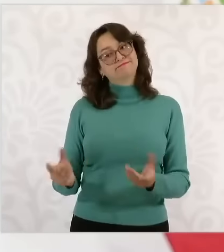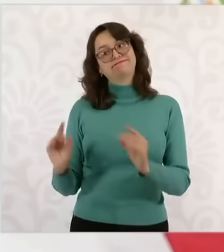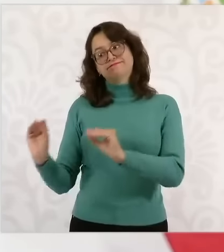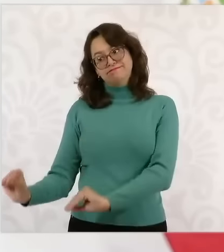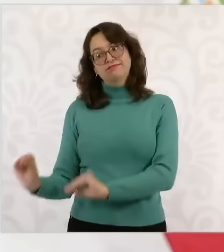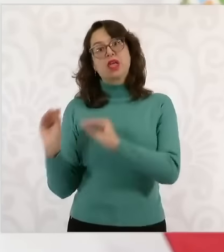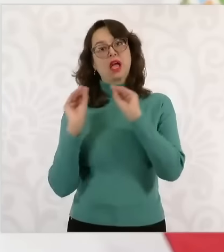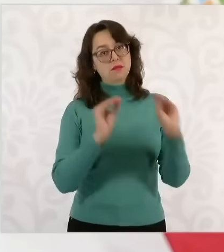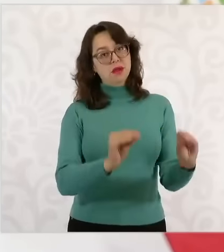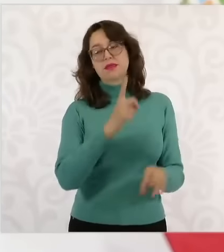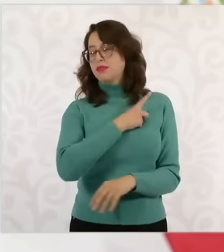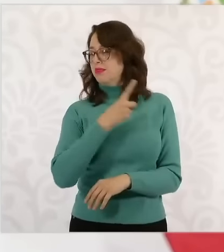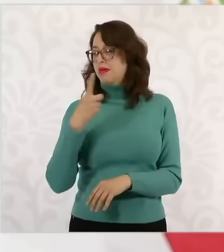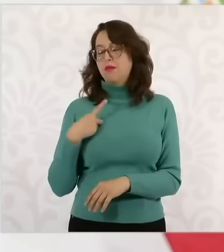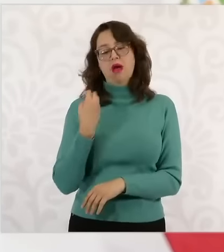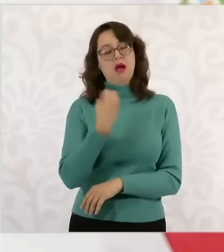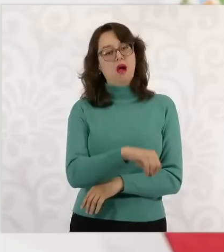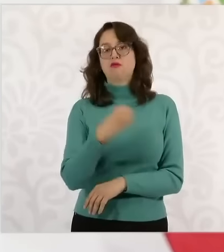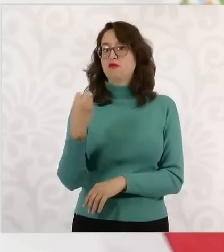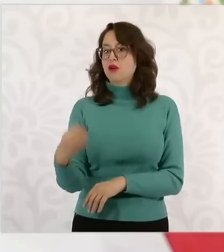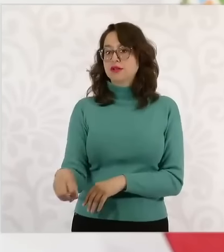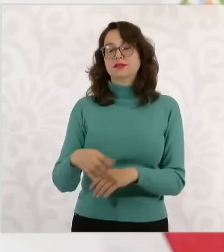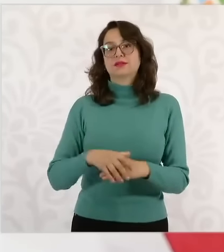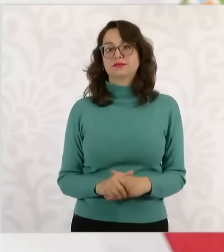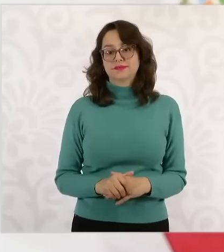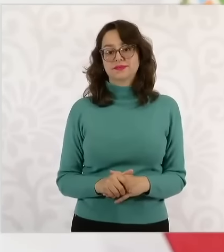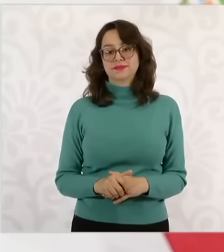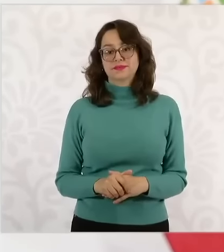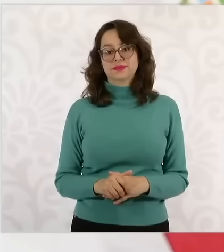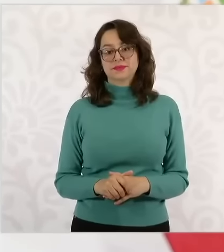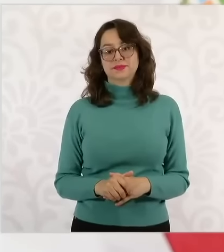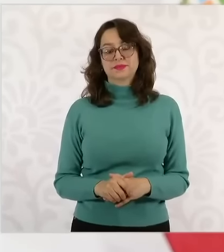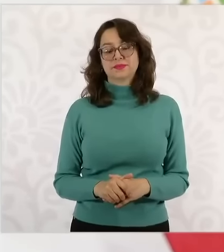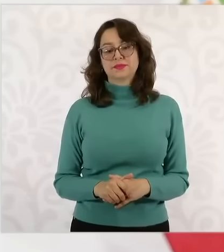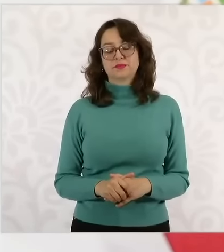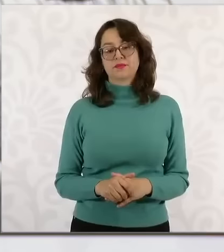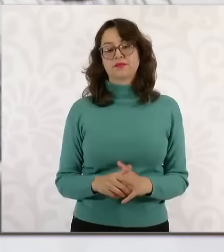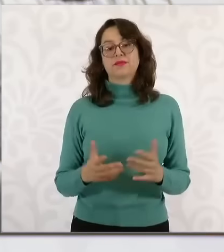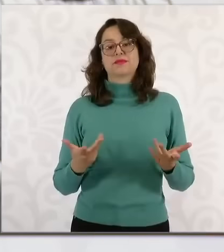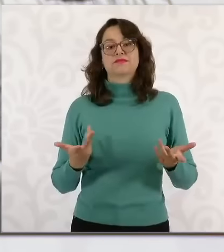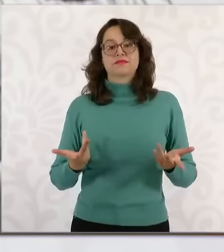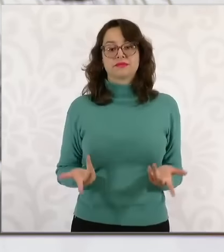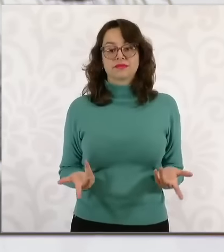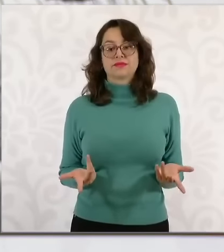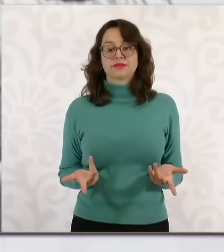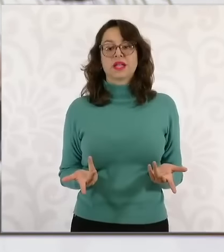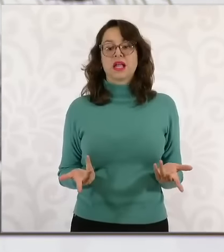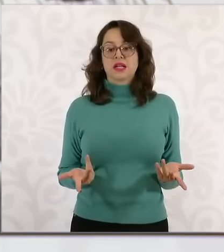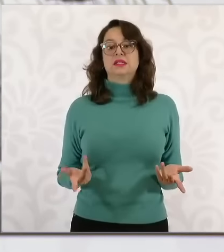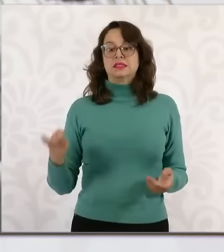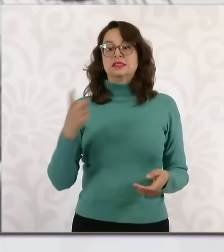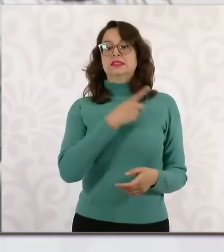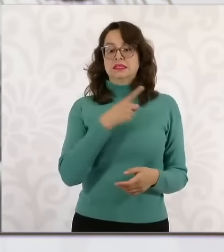están a lo largo de la Ribera del Río. Entonces, pues hay que hacer un trabajo. Vamos a empezar